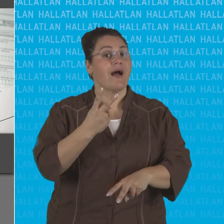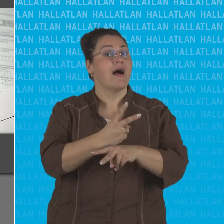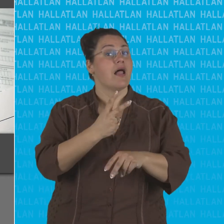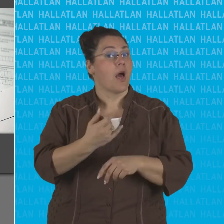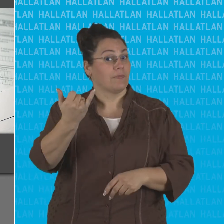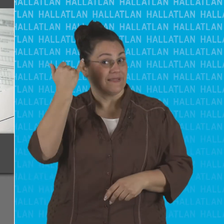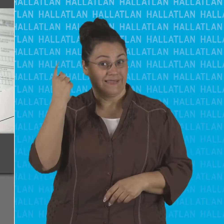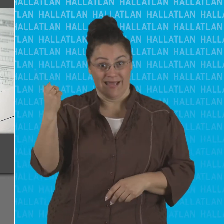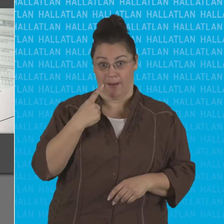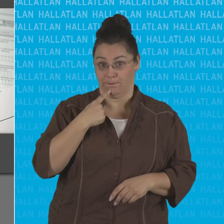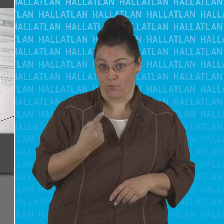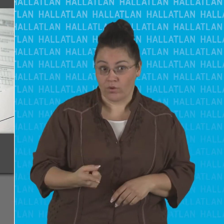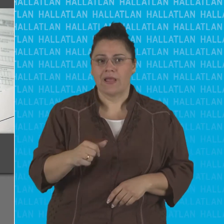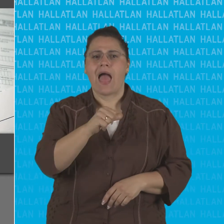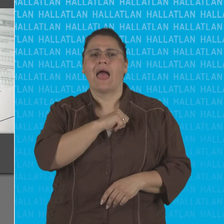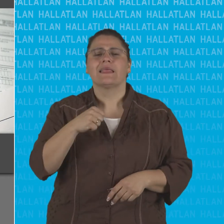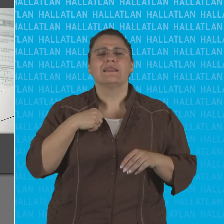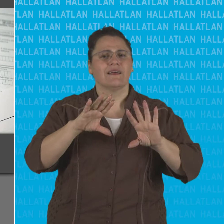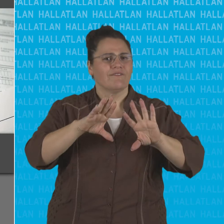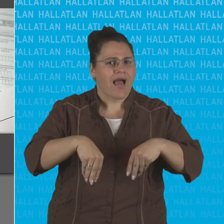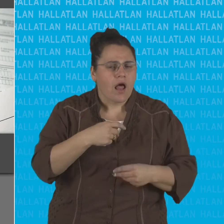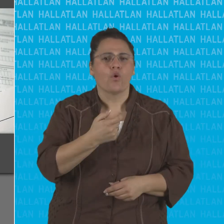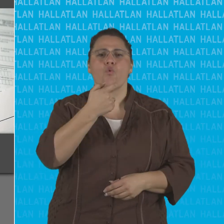Az államtitkár felhívta a figyelmet arra, hogy természetesen az egyéni vállalkozóknak,